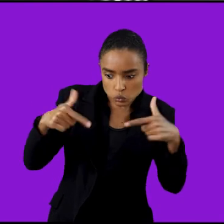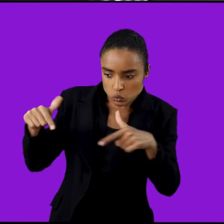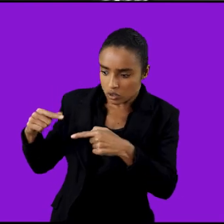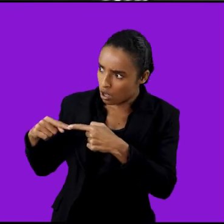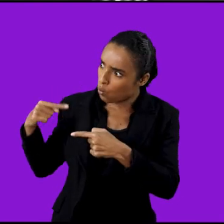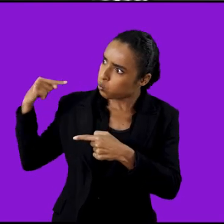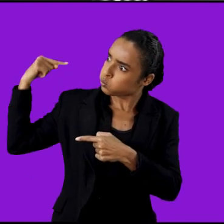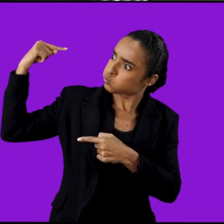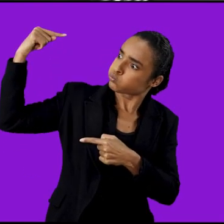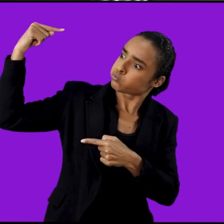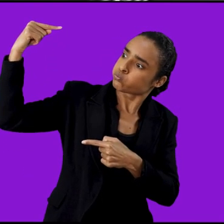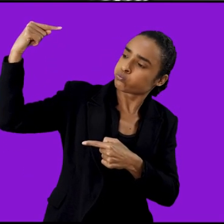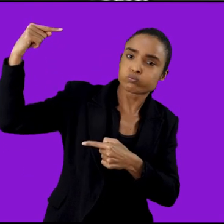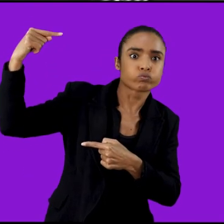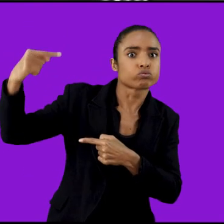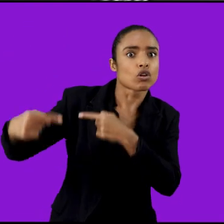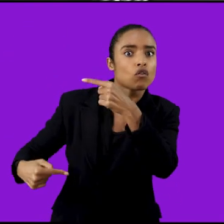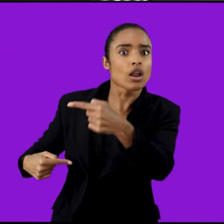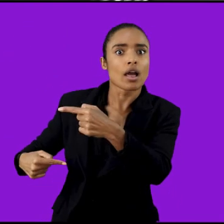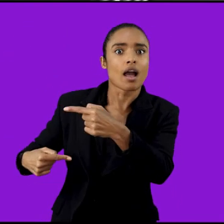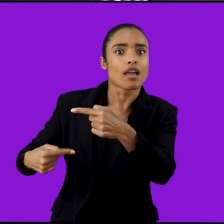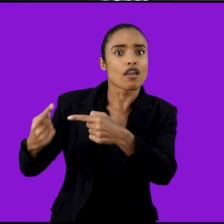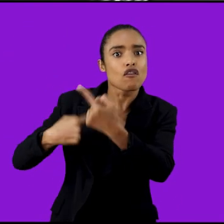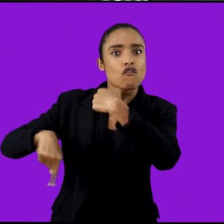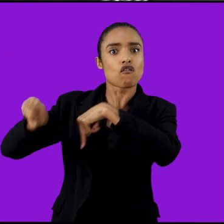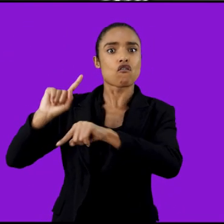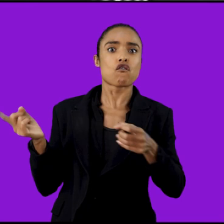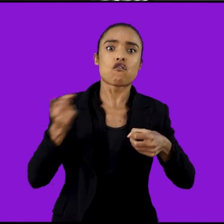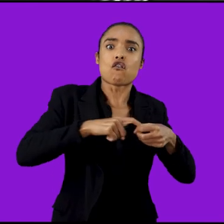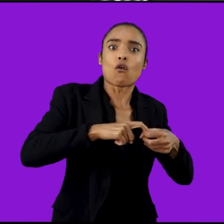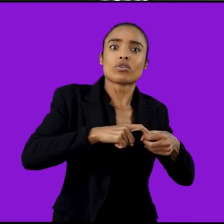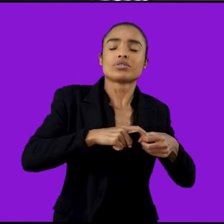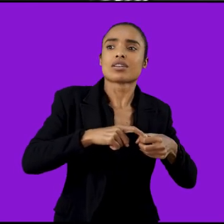nosso trabalho tinha evoluído pra trocar a asa do avião com ele em pleno voo. A gente